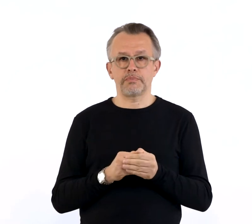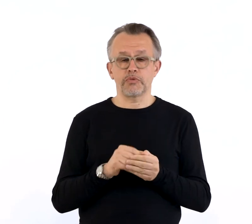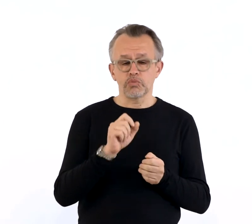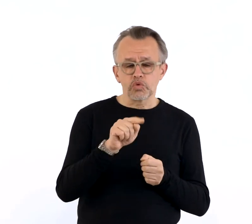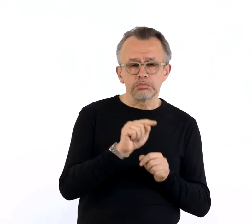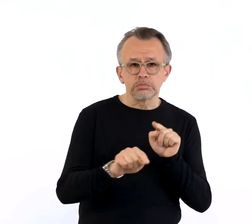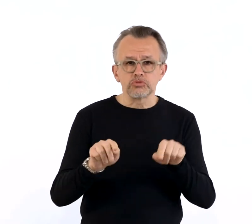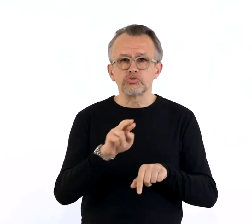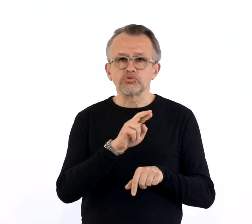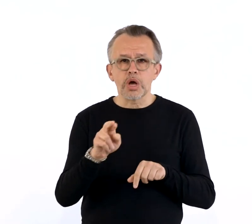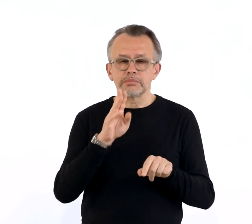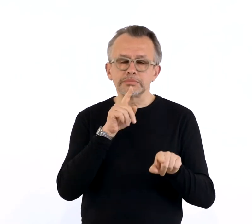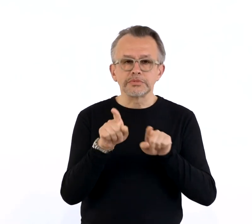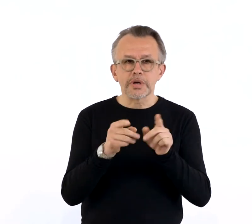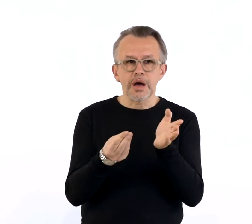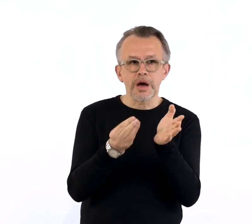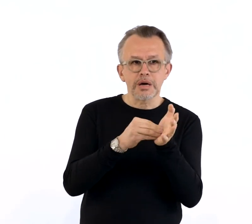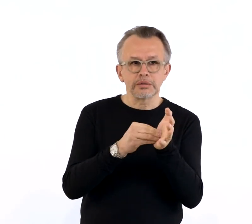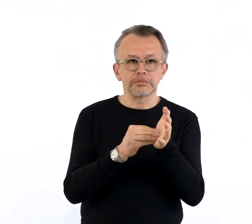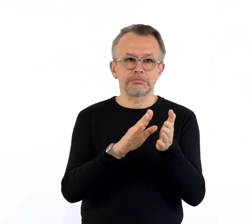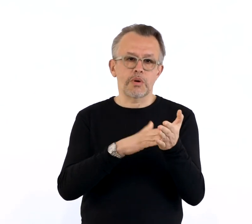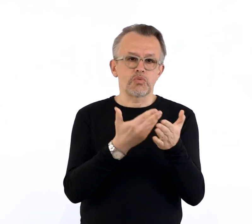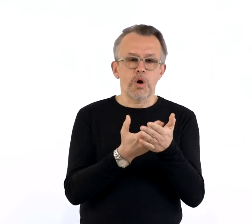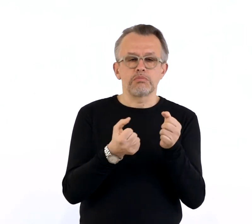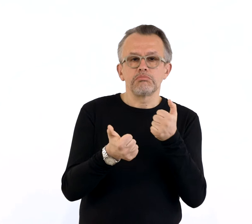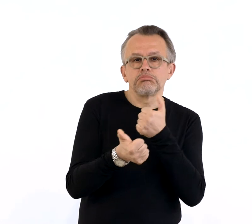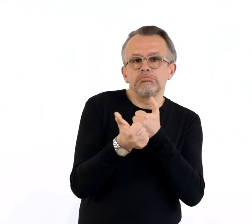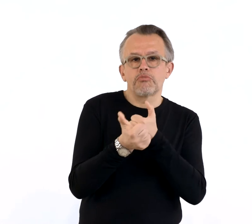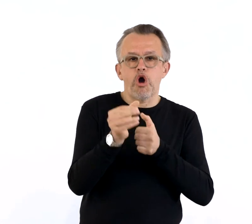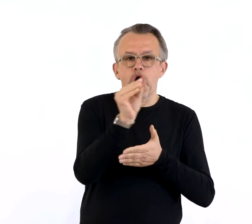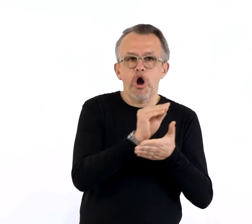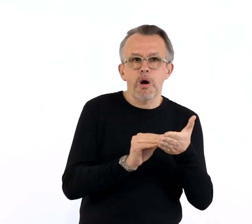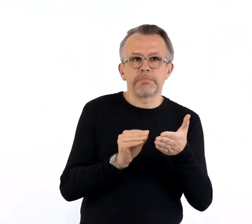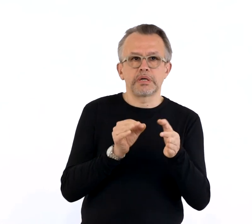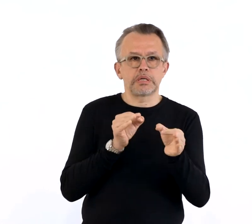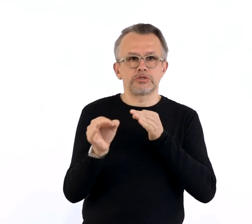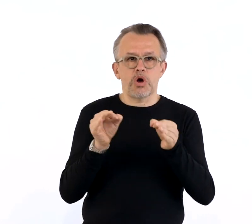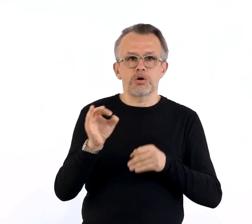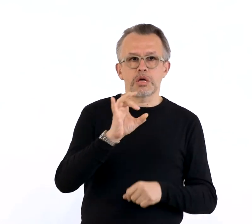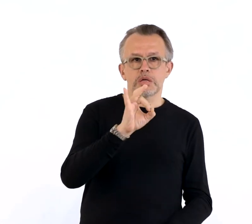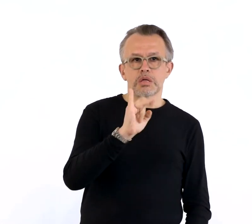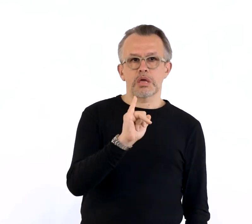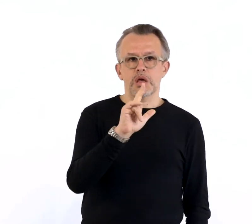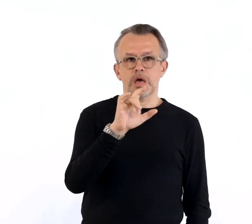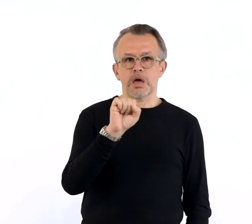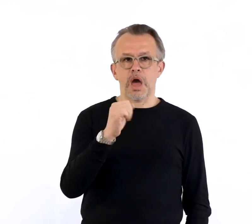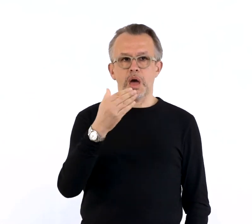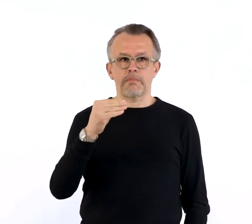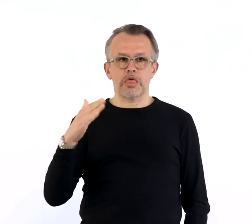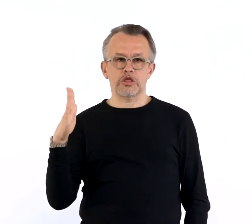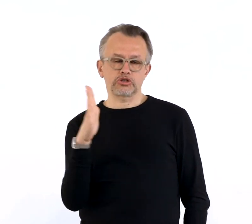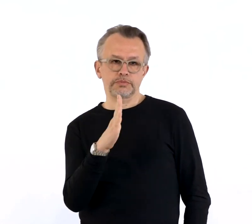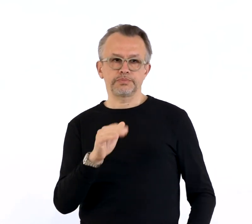Wiele z nich zdobią motywy z dziejów Gilgamesza.